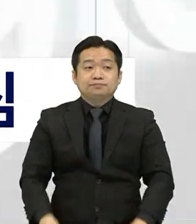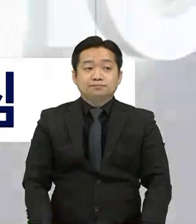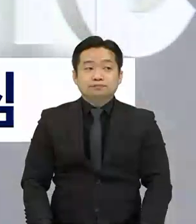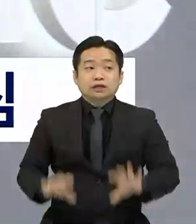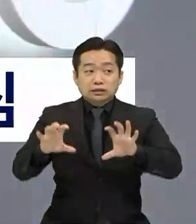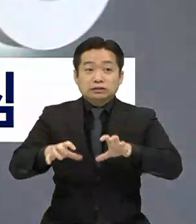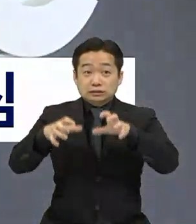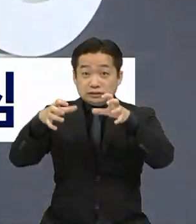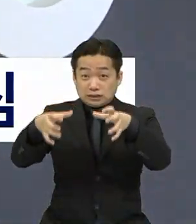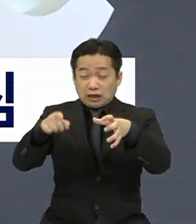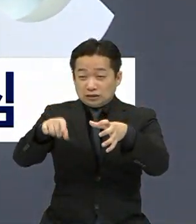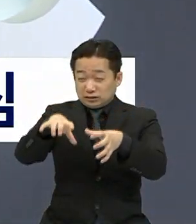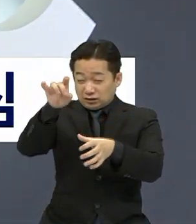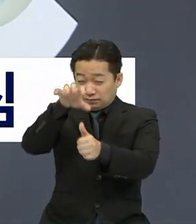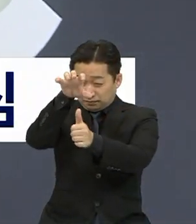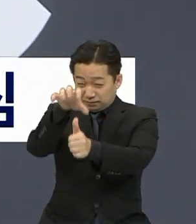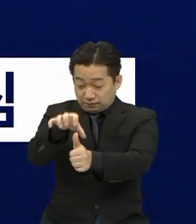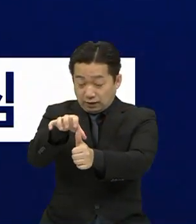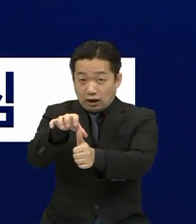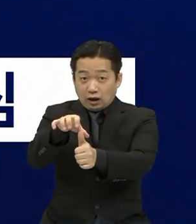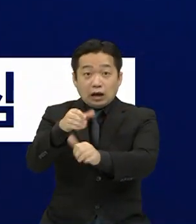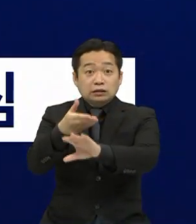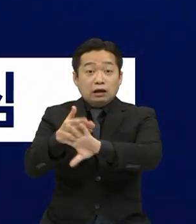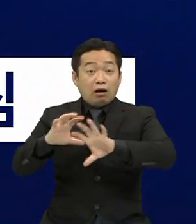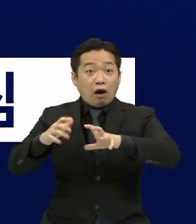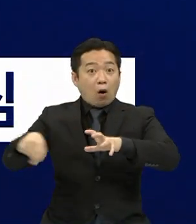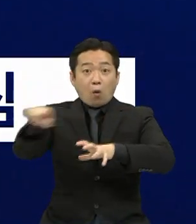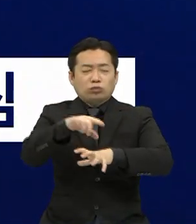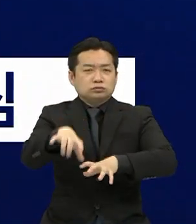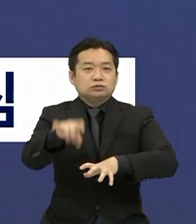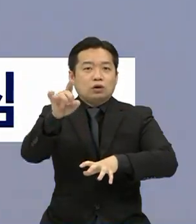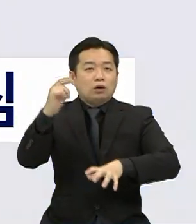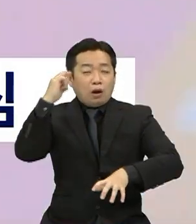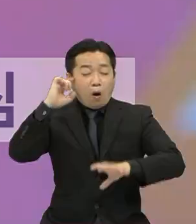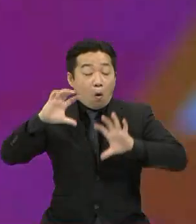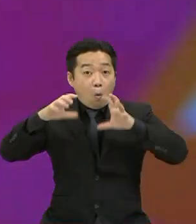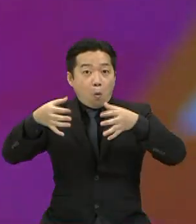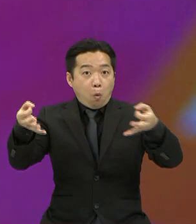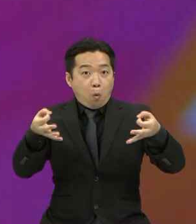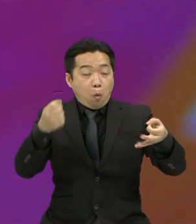글로벌 플랫폼 기업의 규제를 세계 최초 법안이라며 국내 외적으로도 큰 관심을